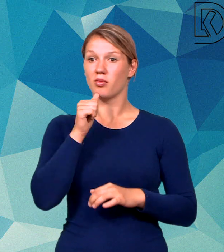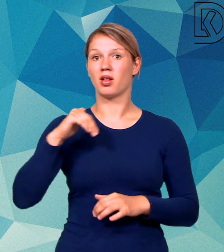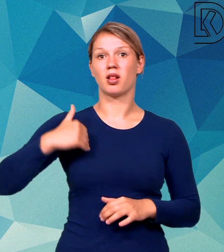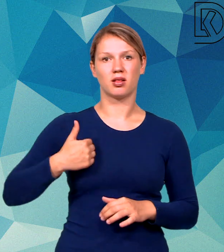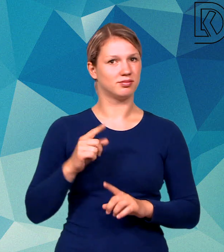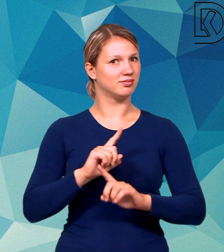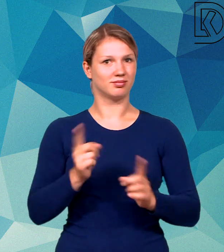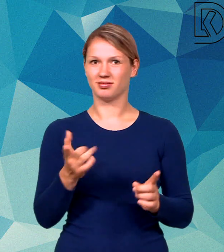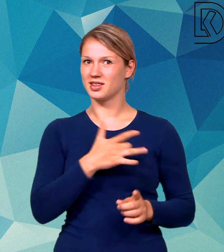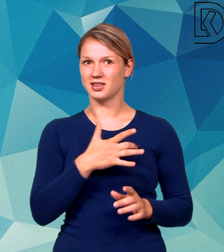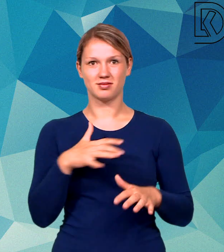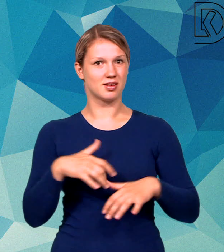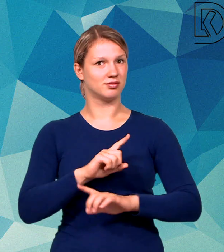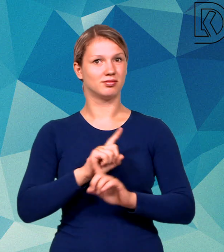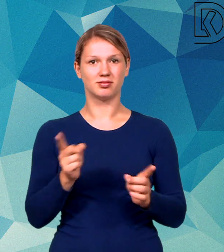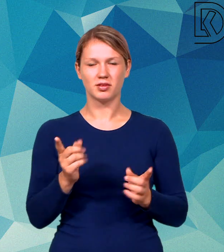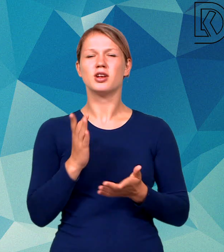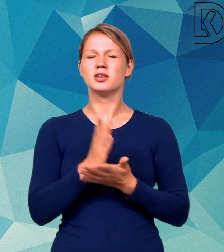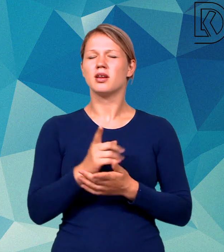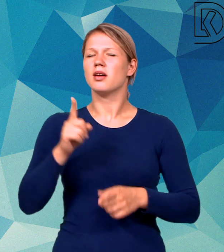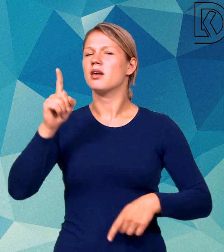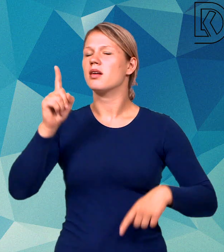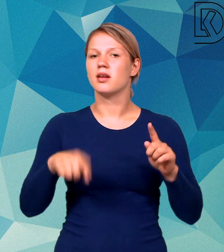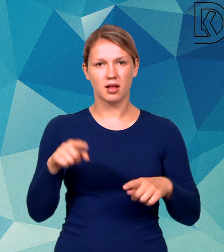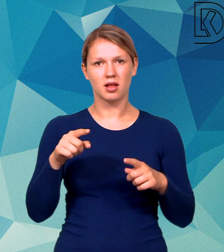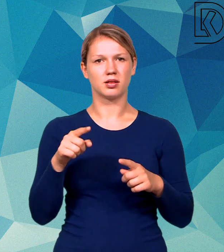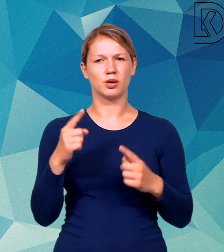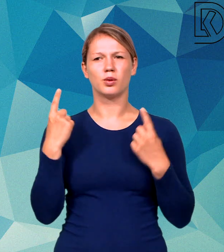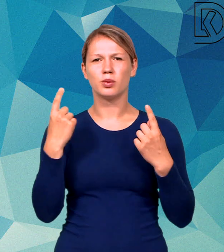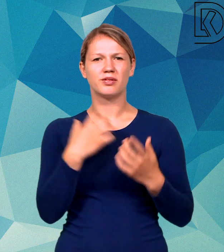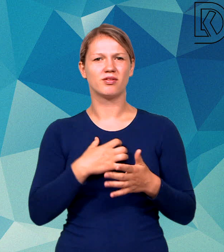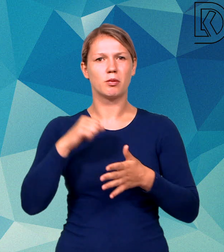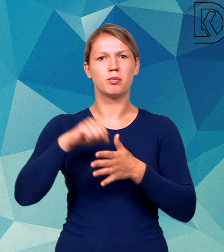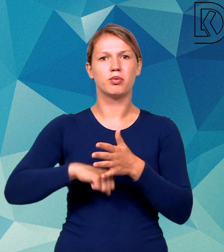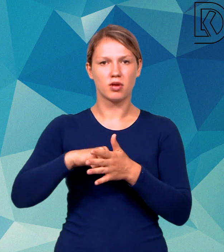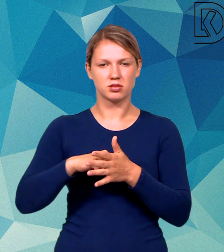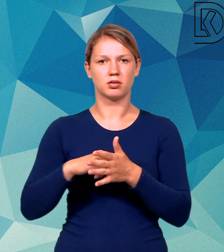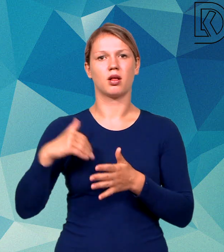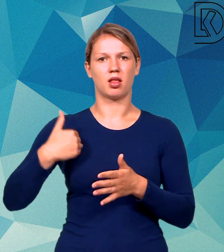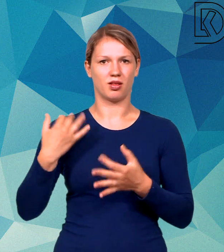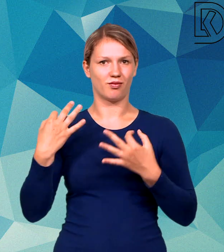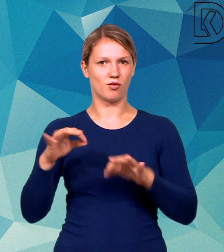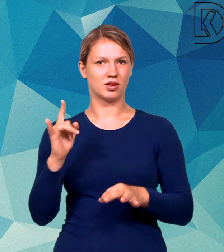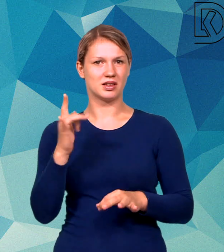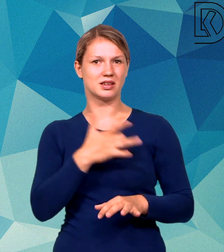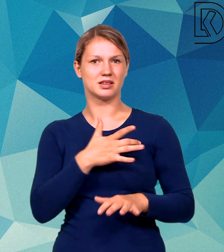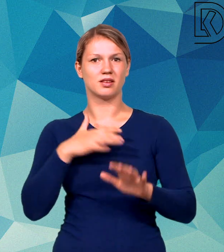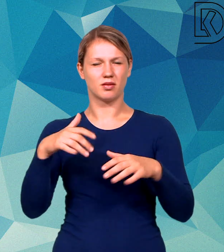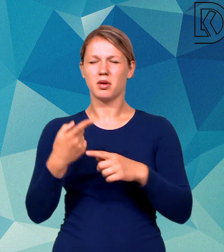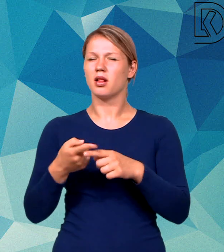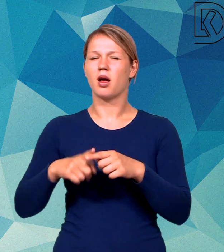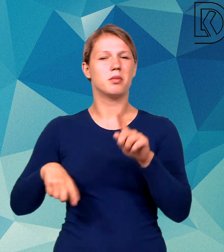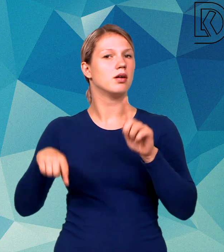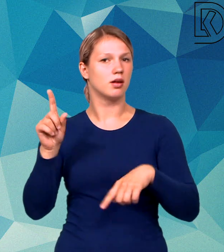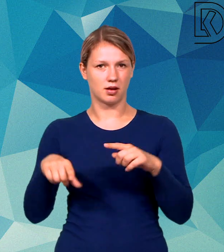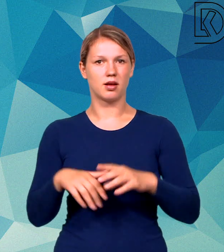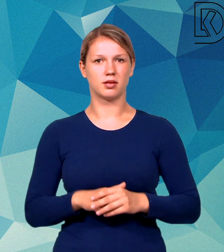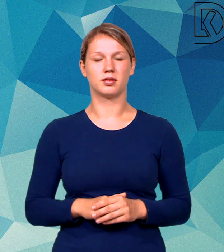Vienišiems žmonėms įsivaikinti neleidžiama, yra daromos tik labai retos išimtys.